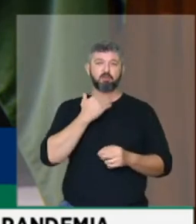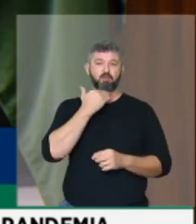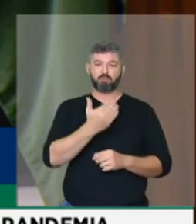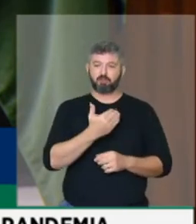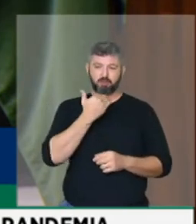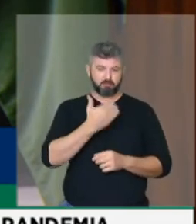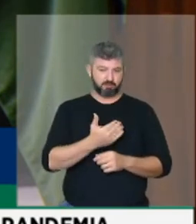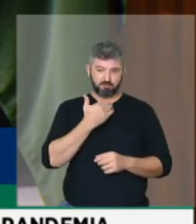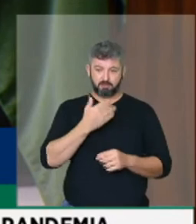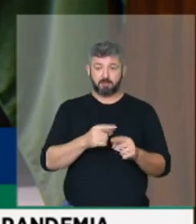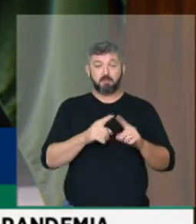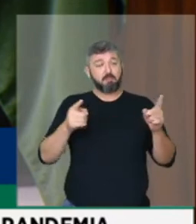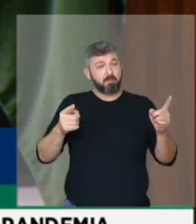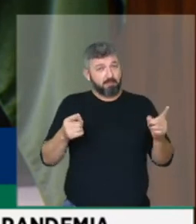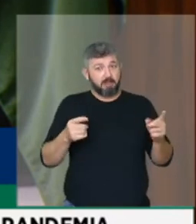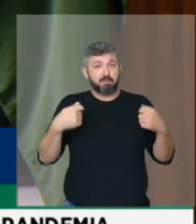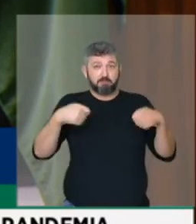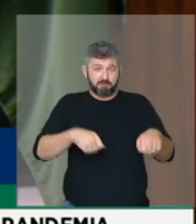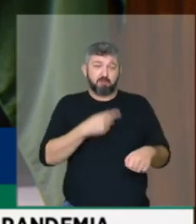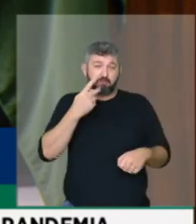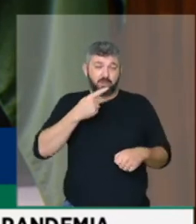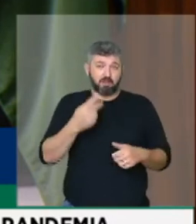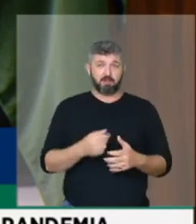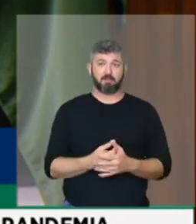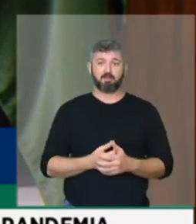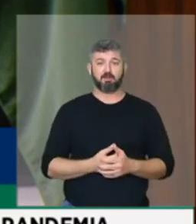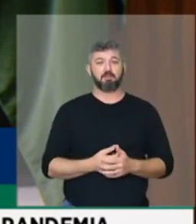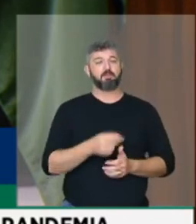SERIA INÓCUO. MAS NÃO CUSTA AQUI A GENTE DIZER: PRESIDENTE JAIR BOLSONARO E SUSCITO ALGUM